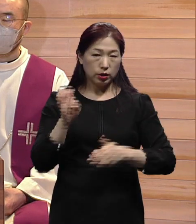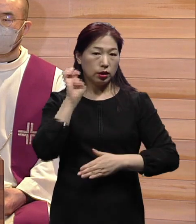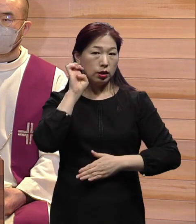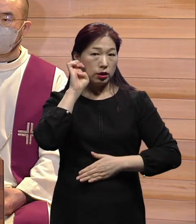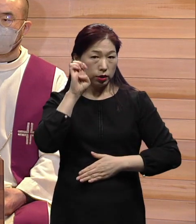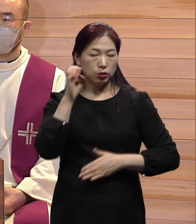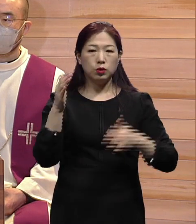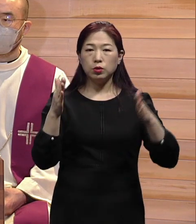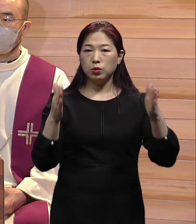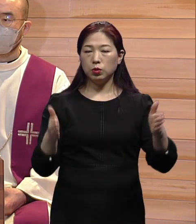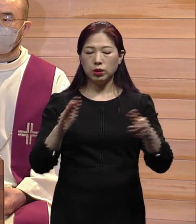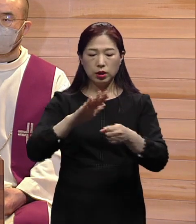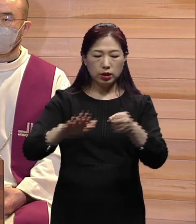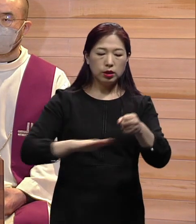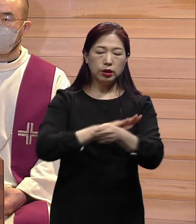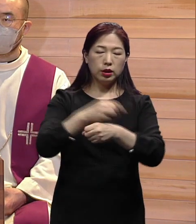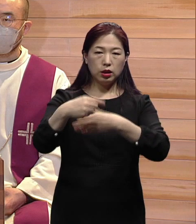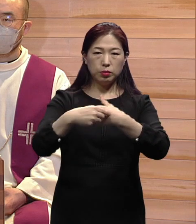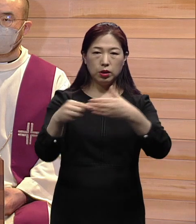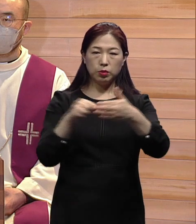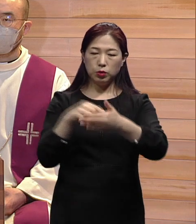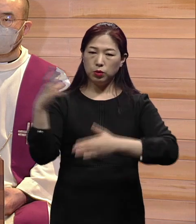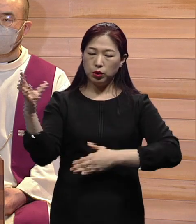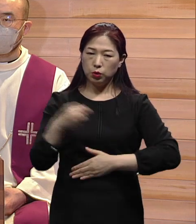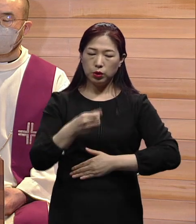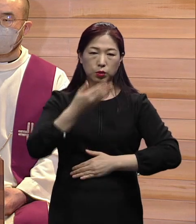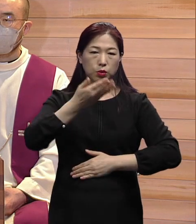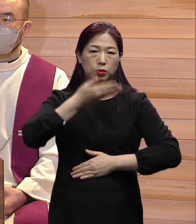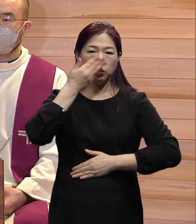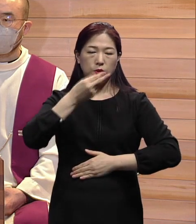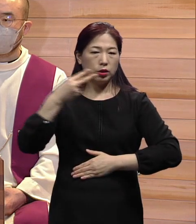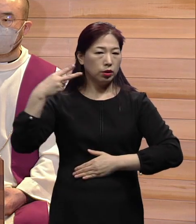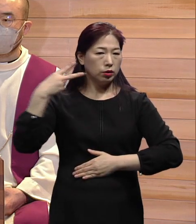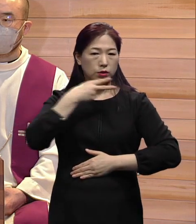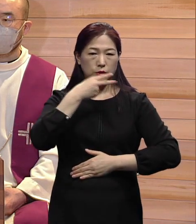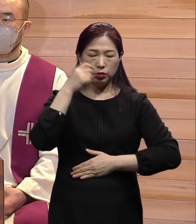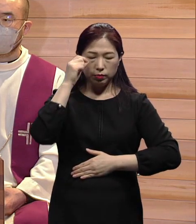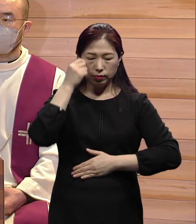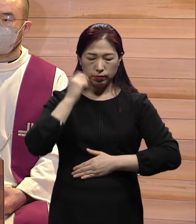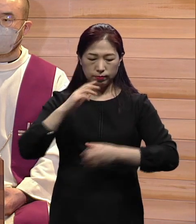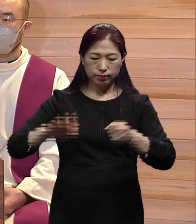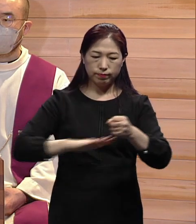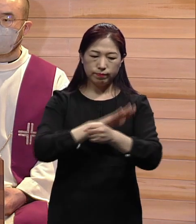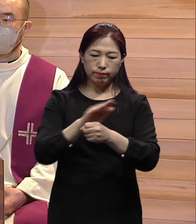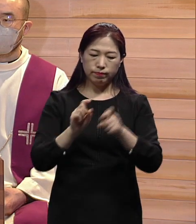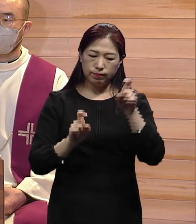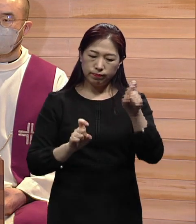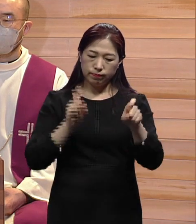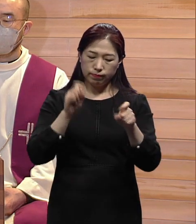사랑의 마음으로 기도하고 단식하며 자비를 실천합시다